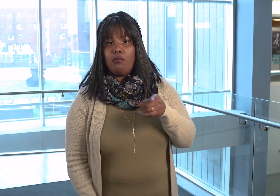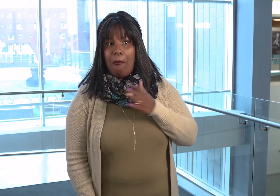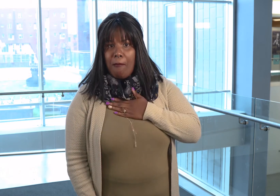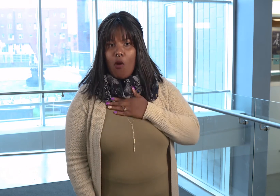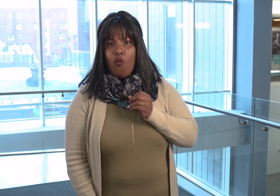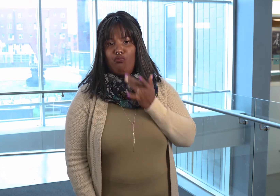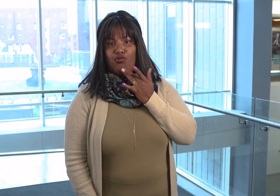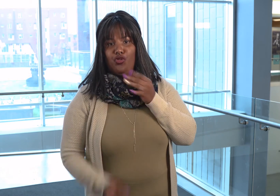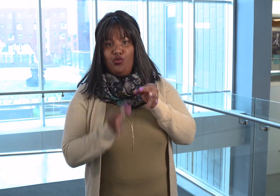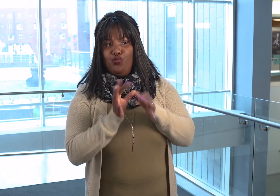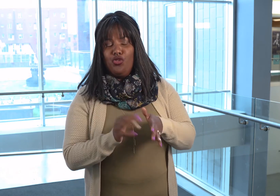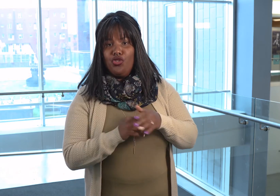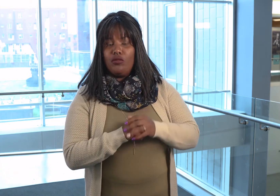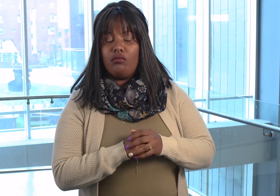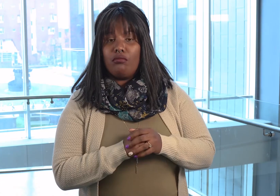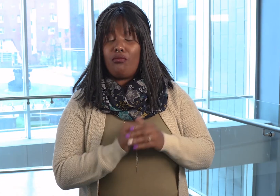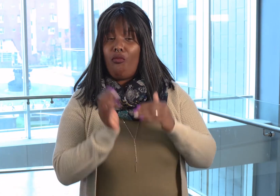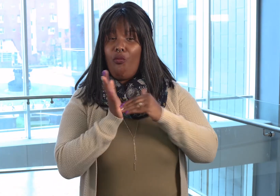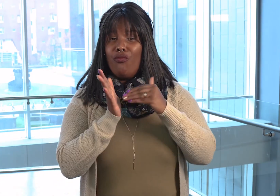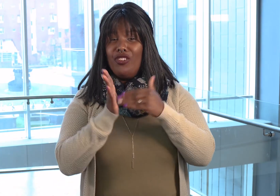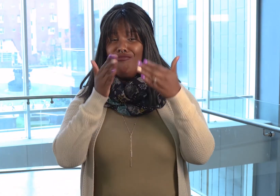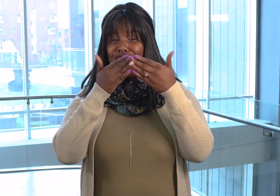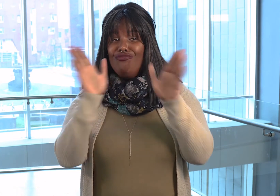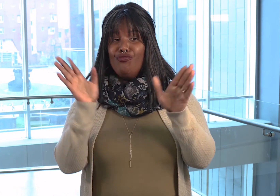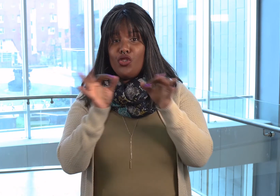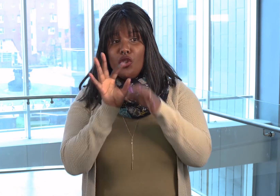Es raro que tenga la oportunidad de elegir mi propio intérprete,